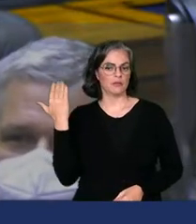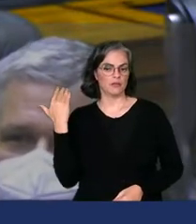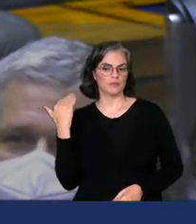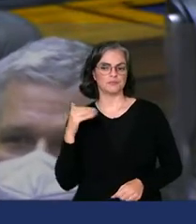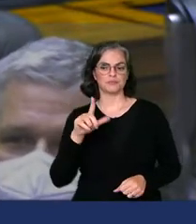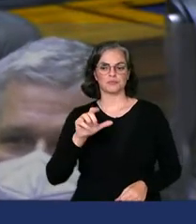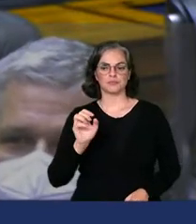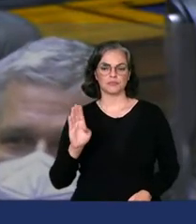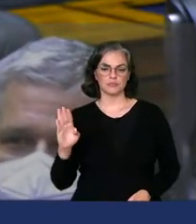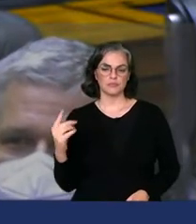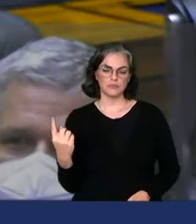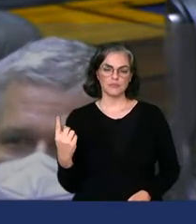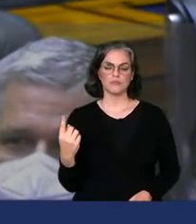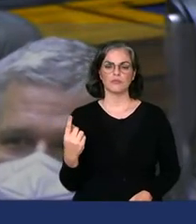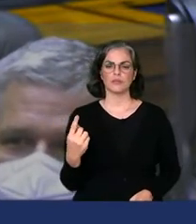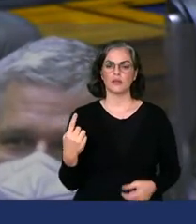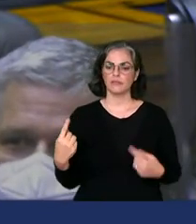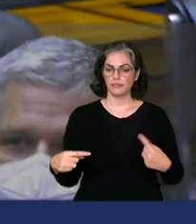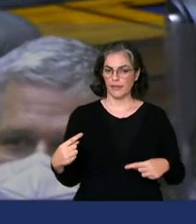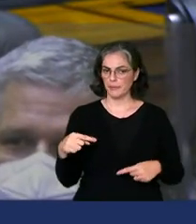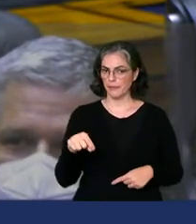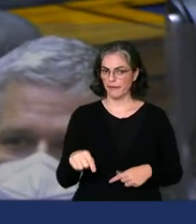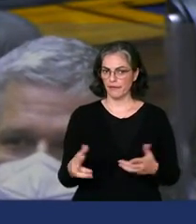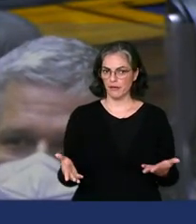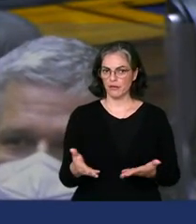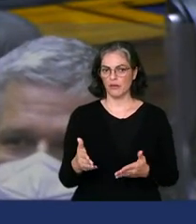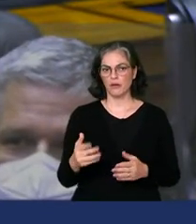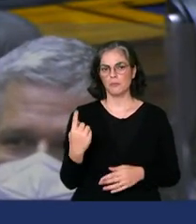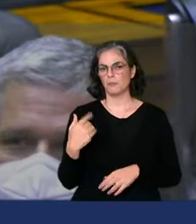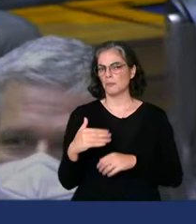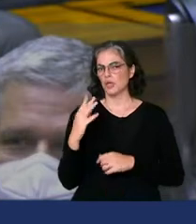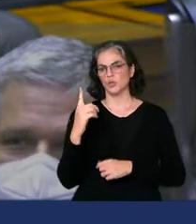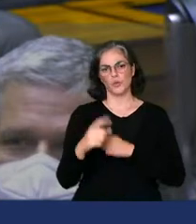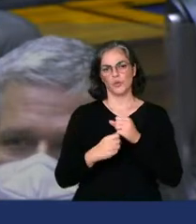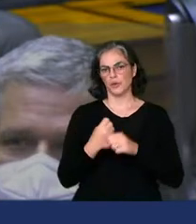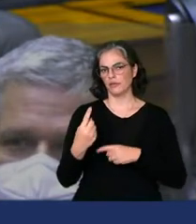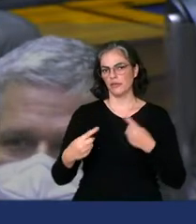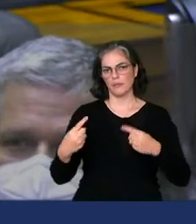2020, A PRIMEIRA ETAPA DA LEI ALDIR BLANC. PORTANTO PRECISA SER VOTADA E ESTÁ EM DEBATE HÁ MAIS DE UM ANO NA CASA,